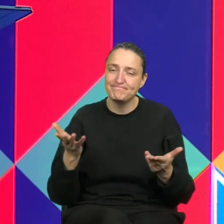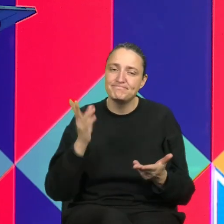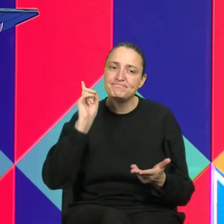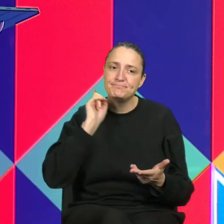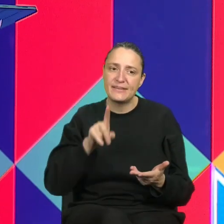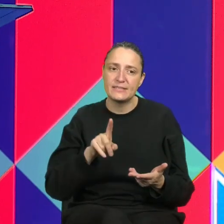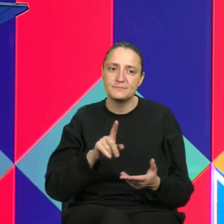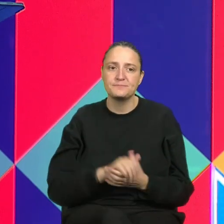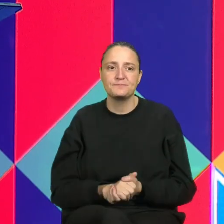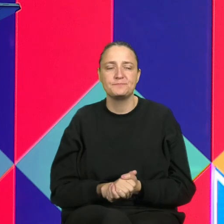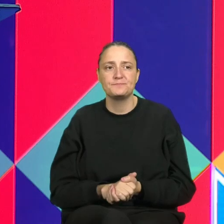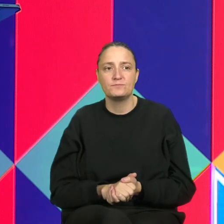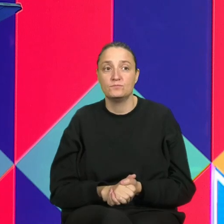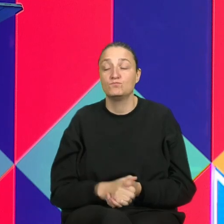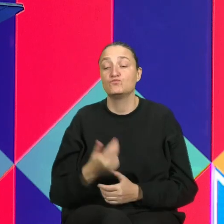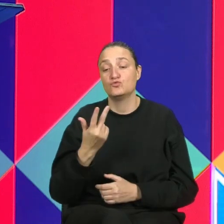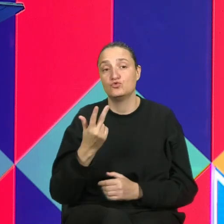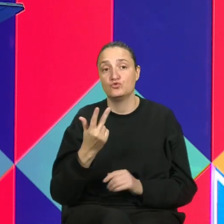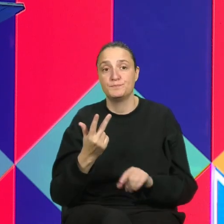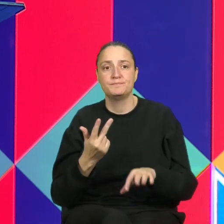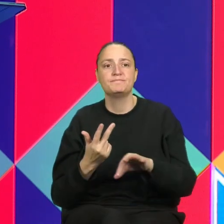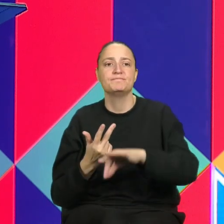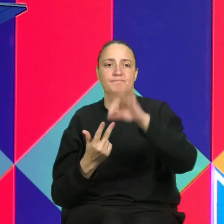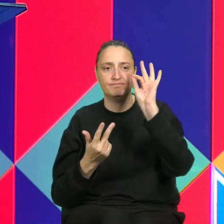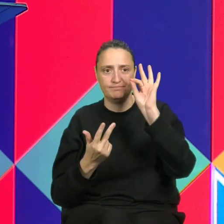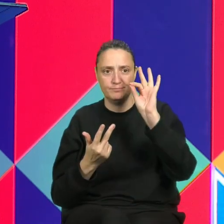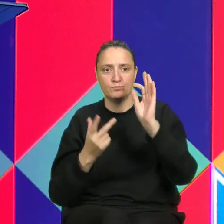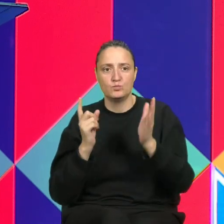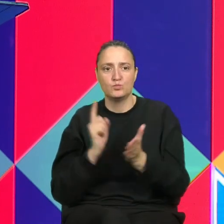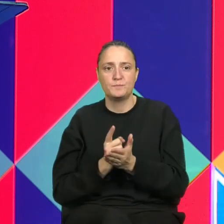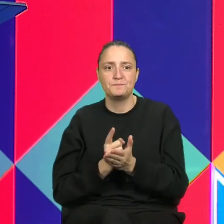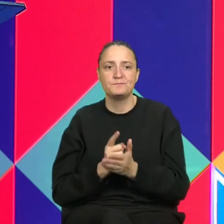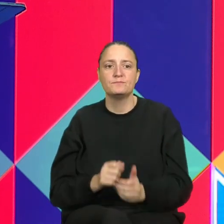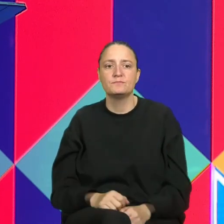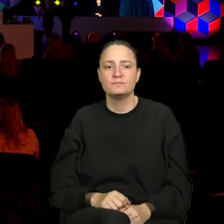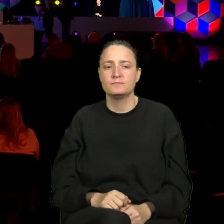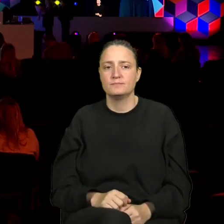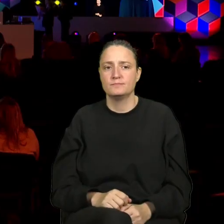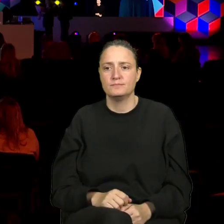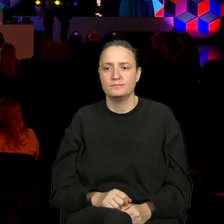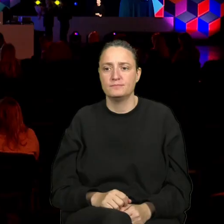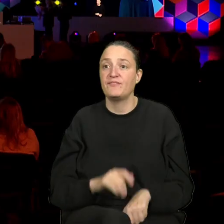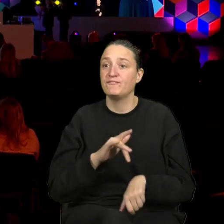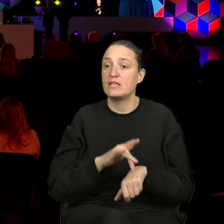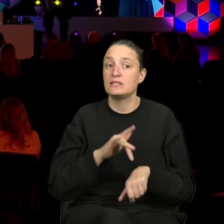Mamy wybrane trzy rozstrzygnięcia. Pani dyrektor, prosimy o ogłoszenie wyników w tej kategorii.